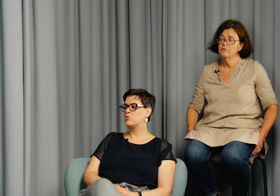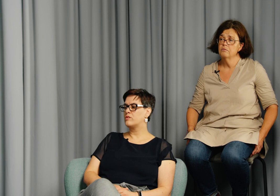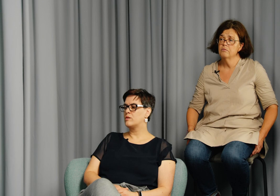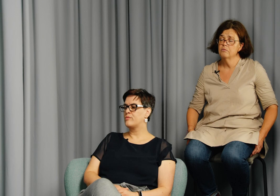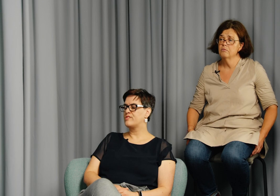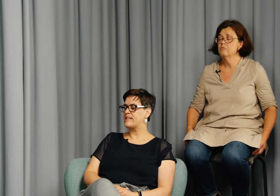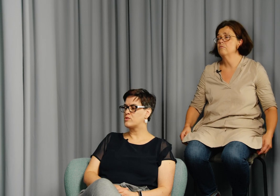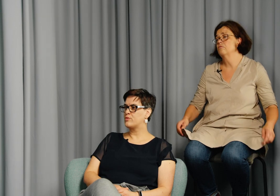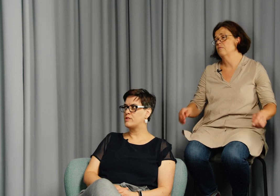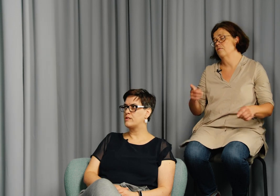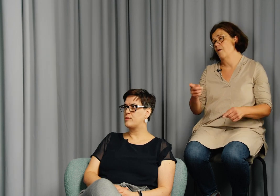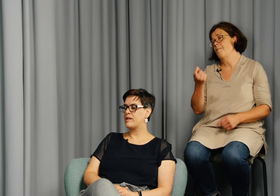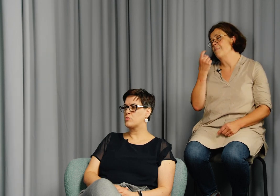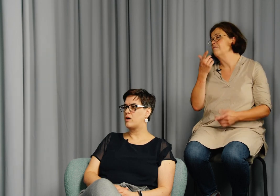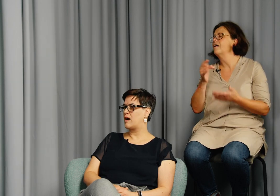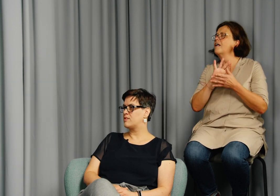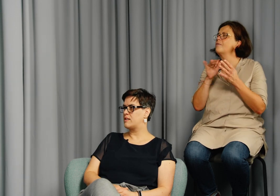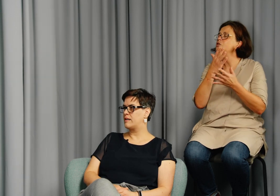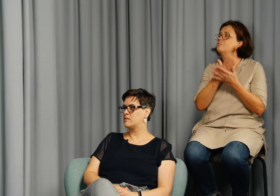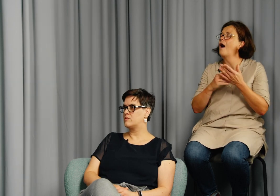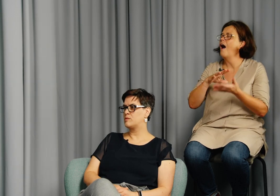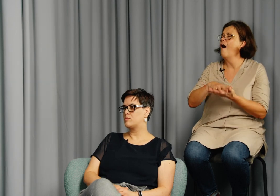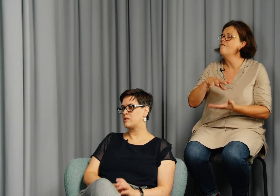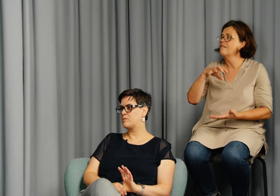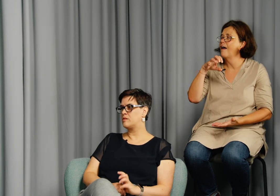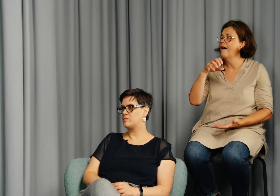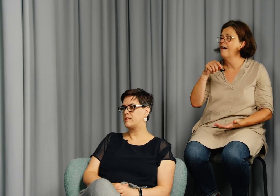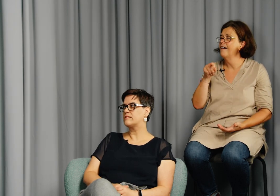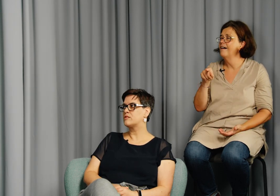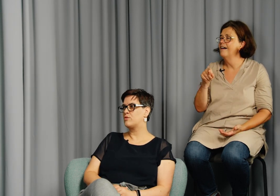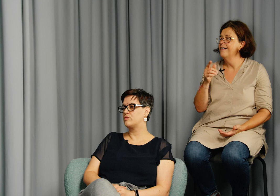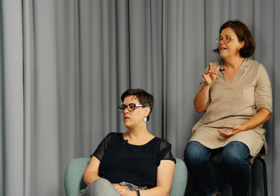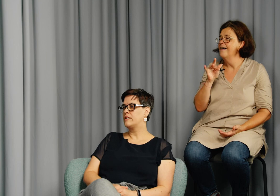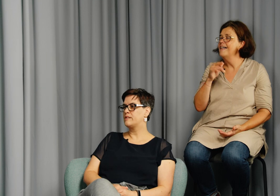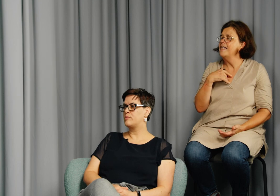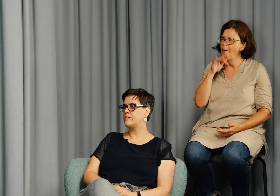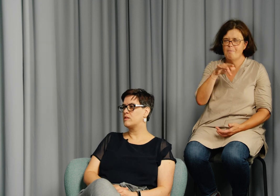Und was hältst du von den Gebärdensprachen-Avataren, die man, manchmal lese ich davon, in den Medien,